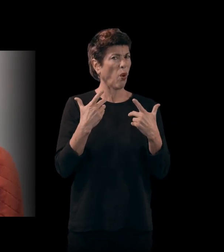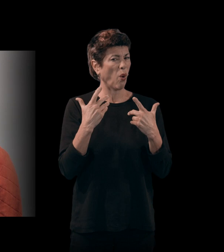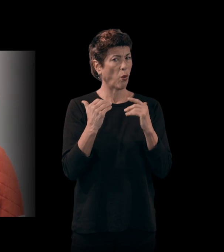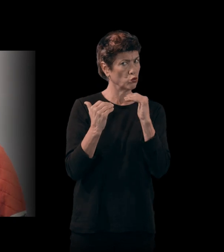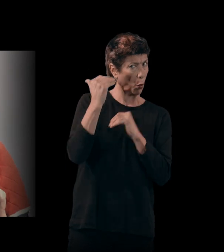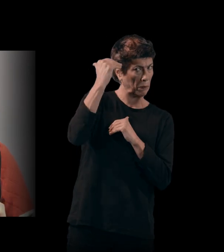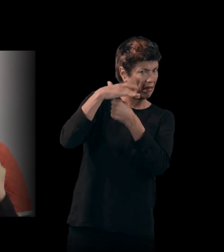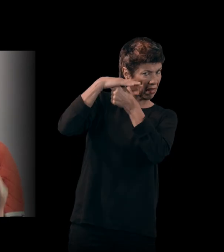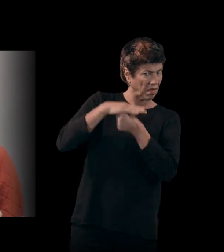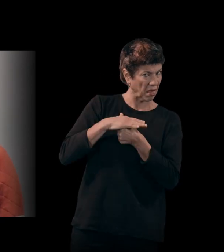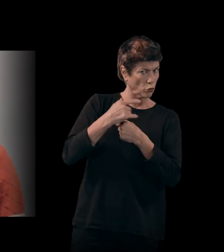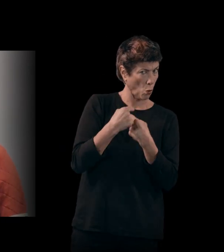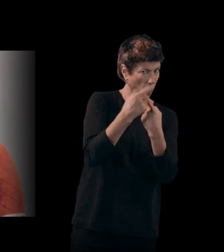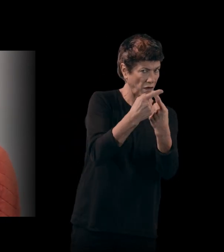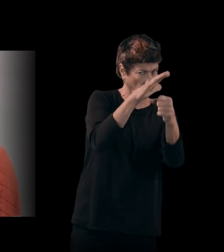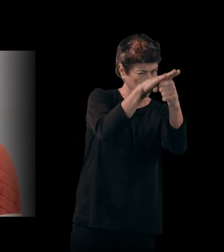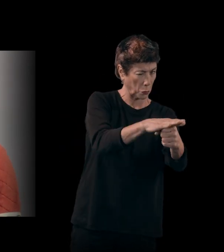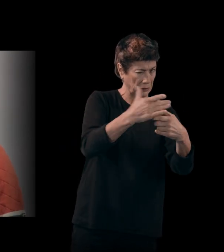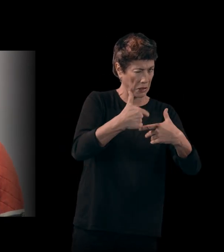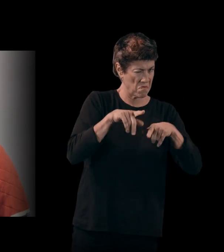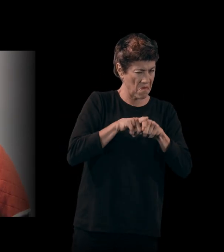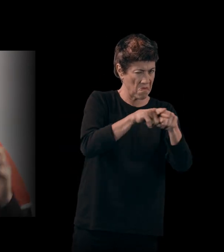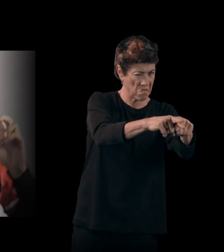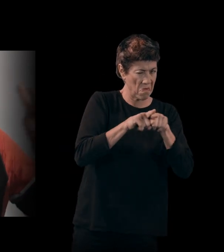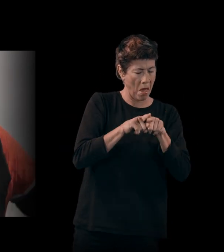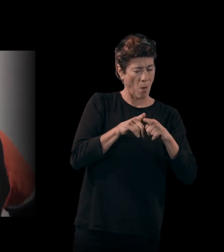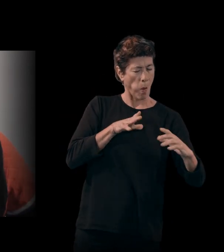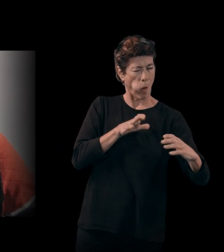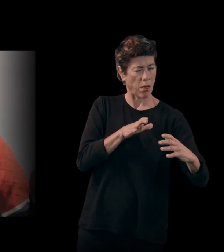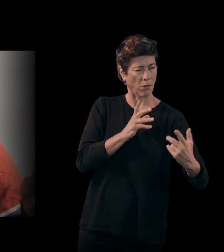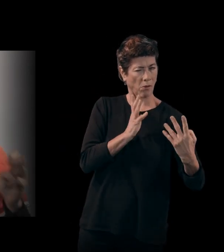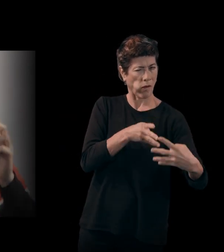allons aller chez les dominés." Et voilà, on est entre colonisés, entre guillemets.